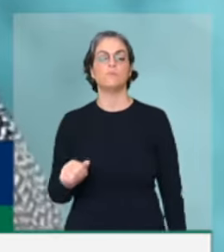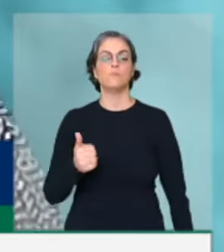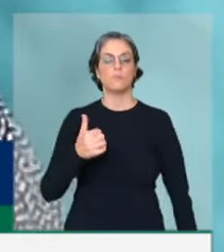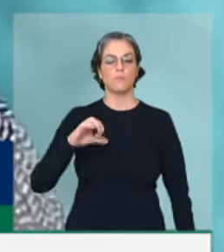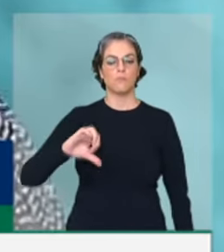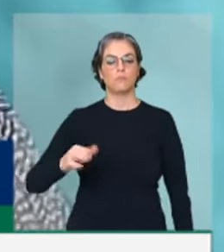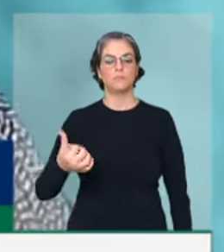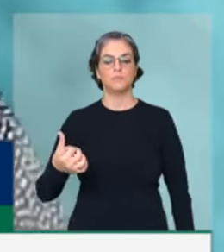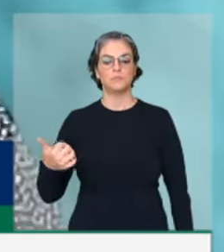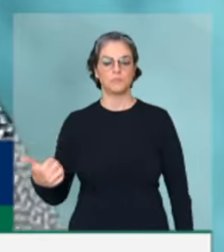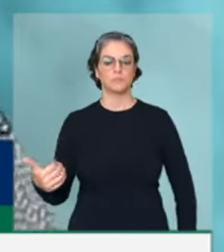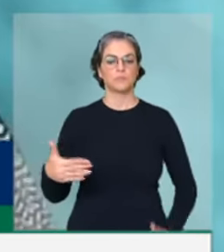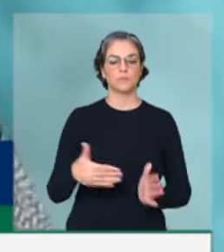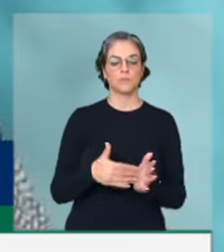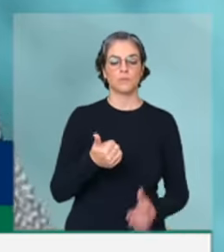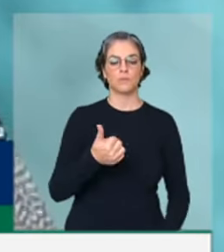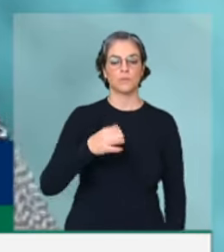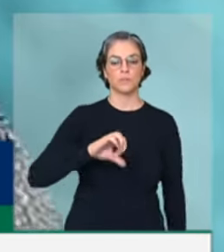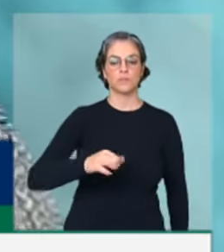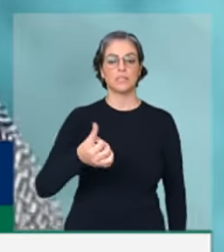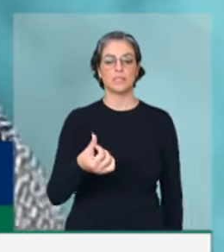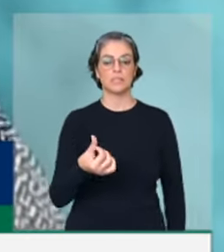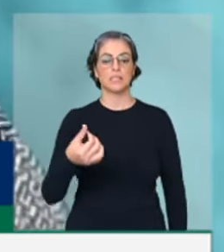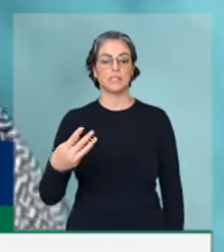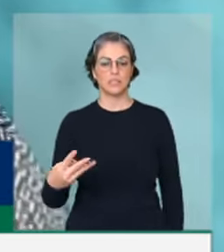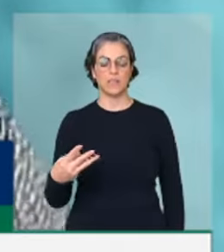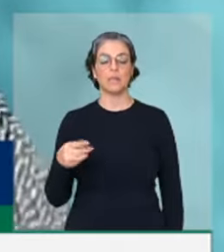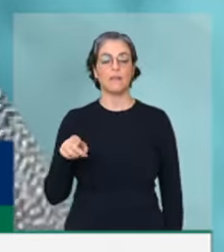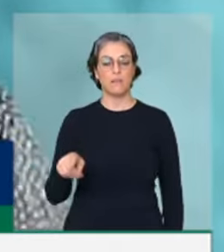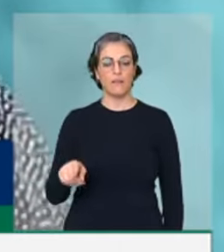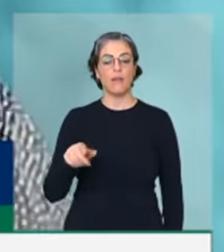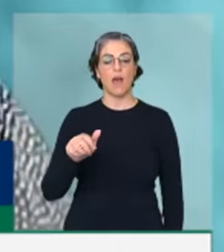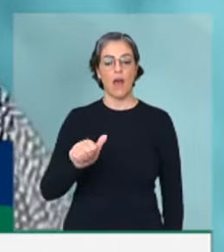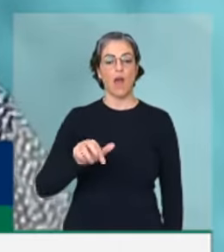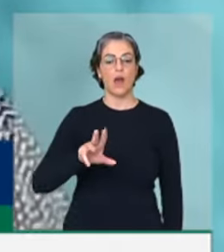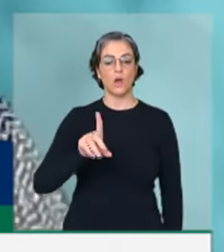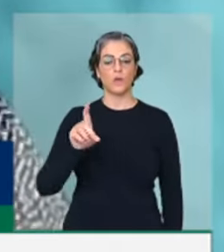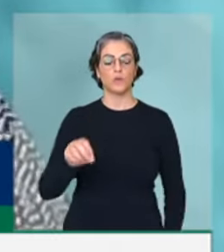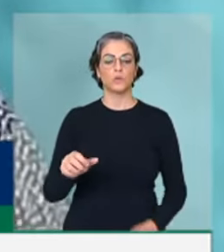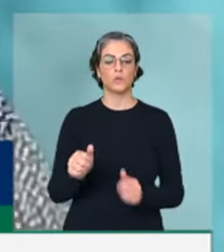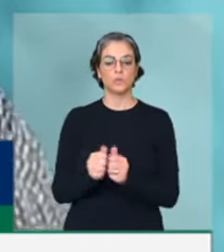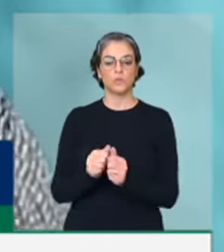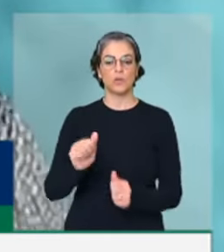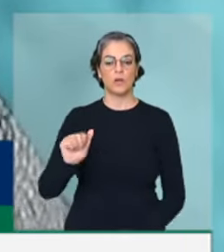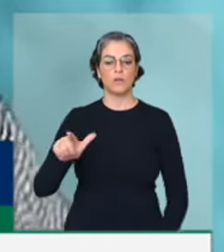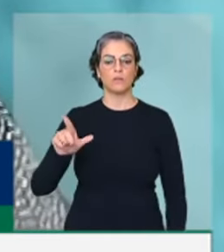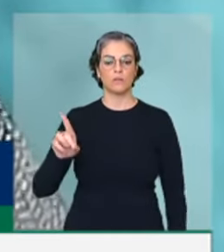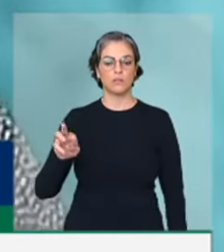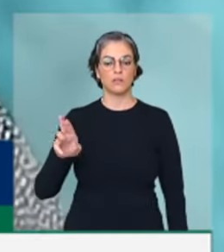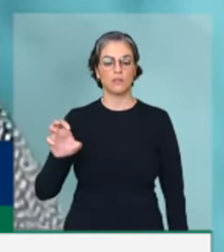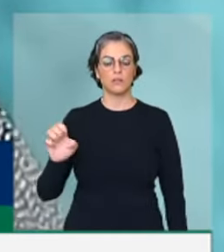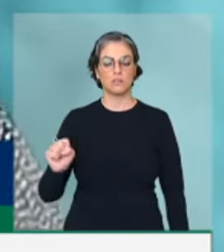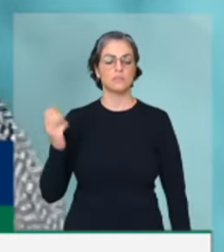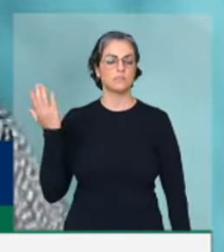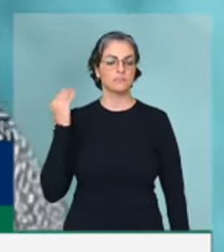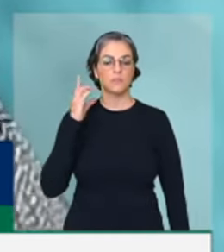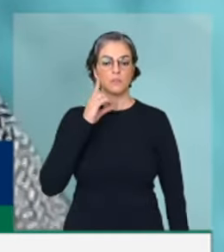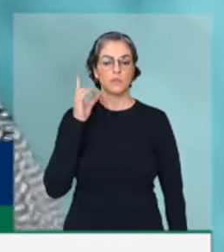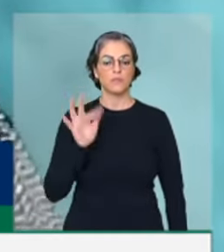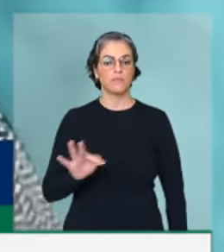1961 A 1963, AROLDO LIMA JUNTO COM O GRANDE ALDO ARANTES TAMBÉM DEPUTADO FEDERAL POR 5 MANDATOS AO LADO DE AROLDO E BETINHO... O HERBERT DE SOUZA